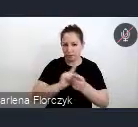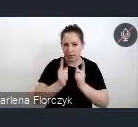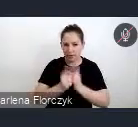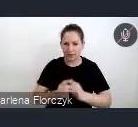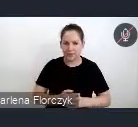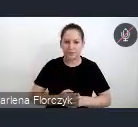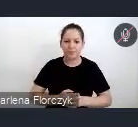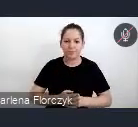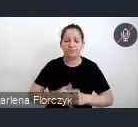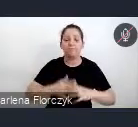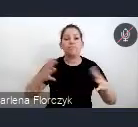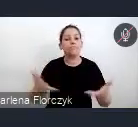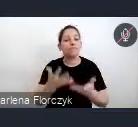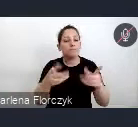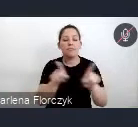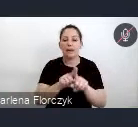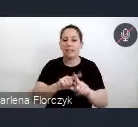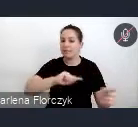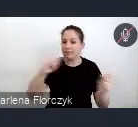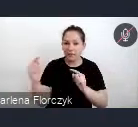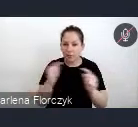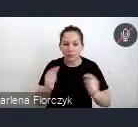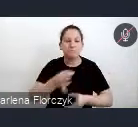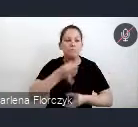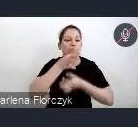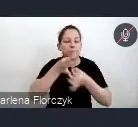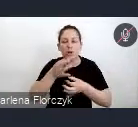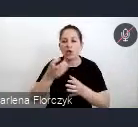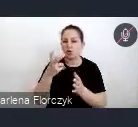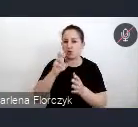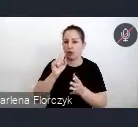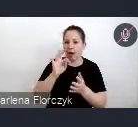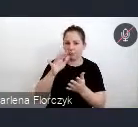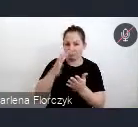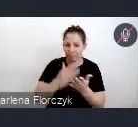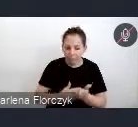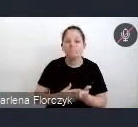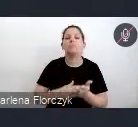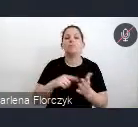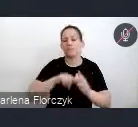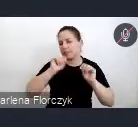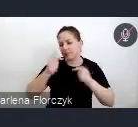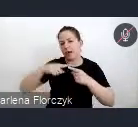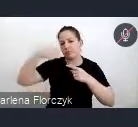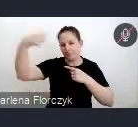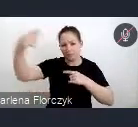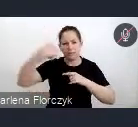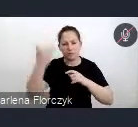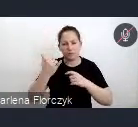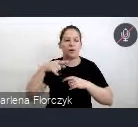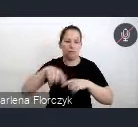Zachęcamy także do dyskusji, zadawania pytań na czacie. To jest stały element naszych Forów Rozwoju Lokalnego.